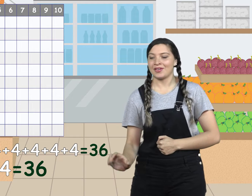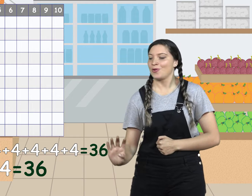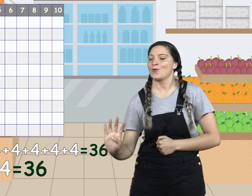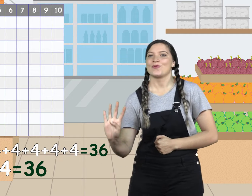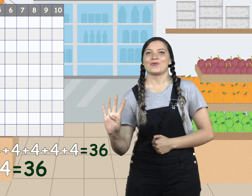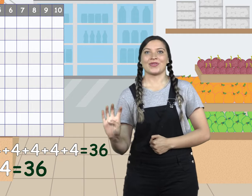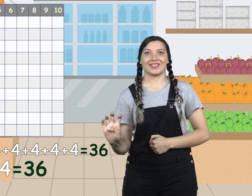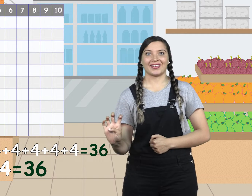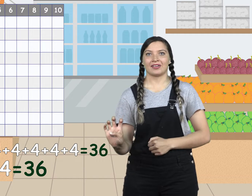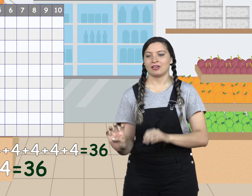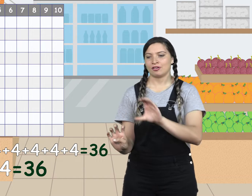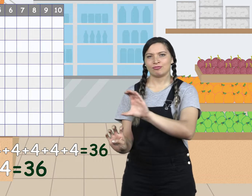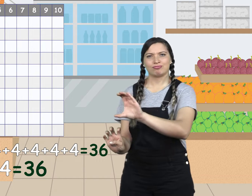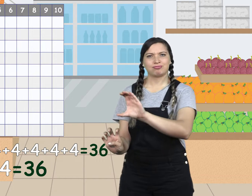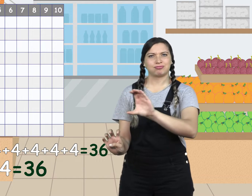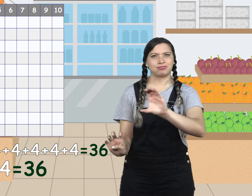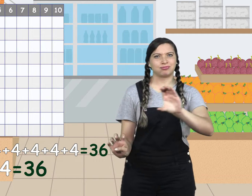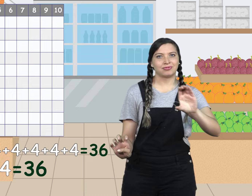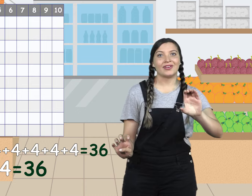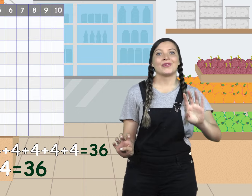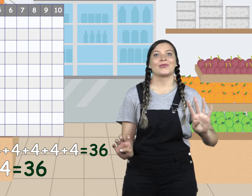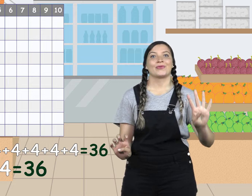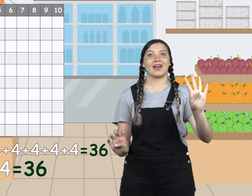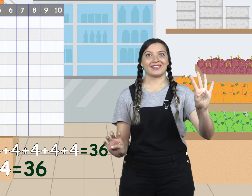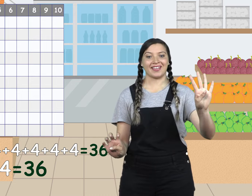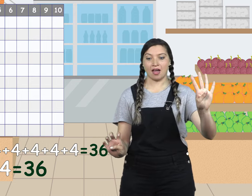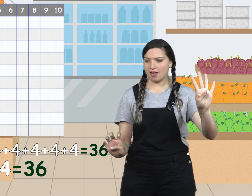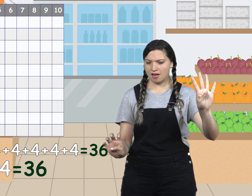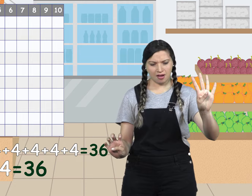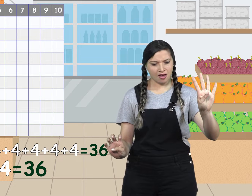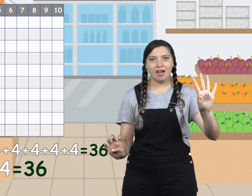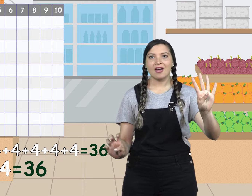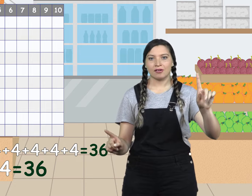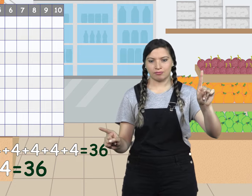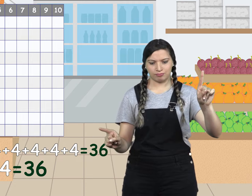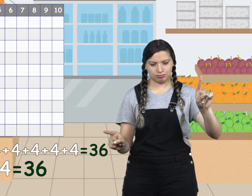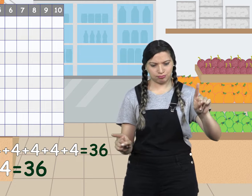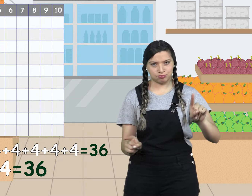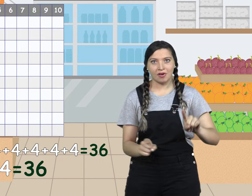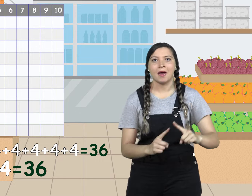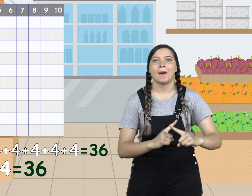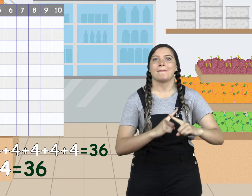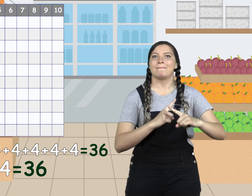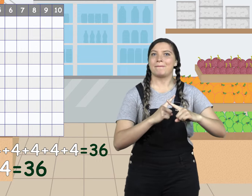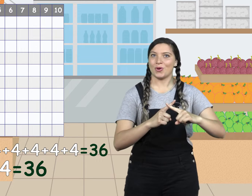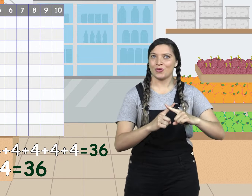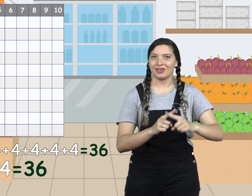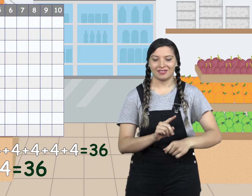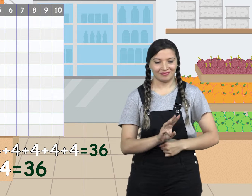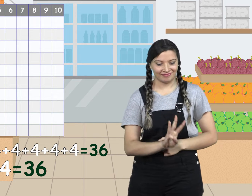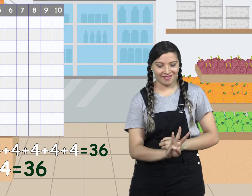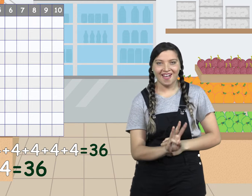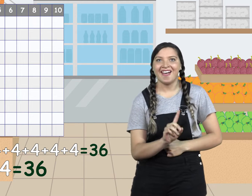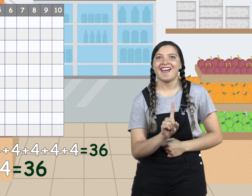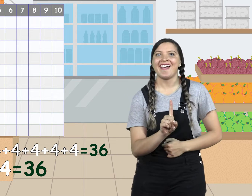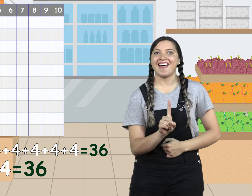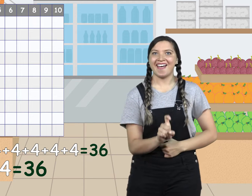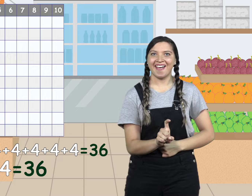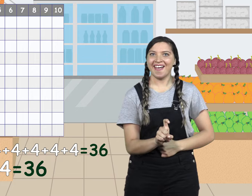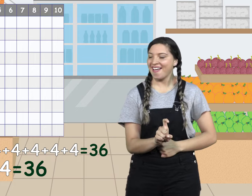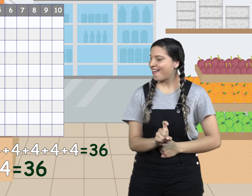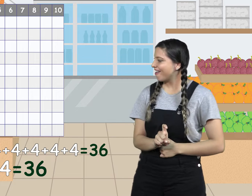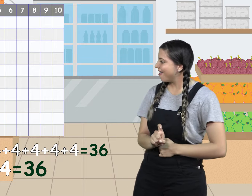Tenemos nueve columnas con cuatro filas, al multiplicar estos dos números nos da treinta y seis.